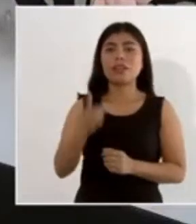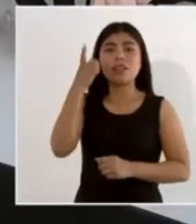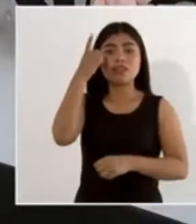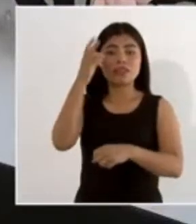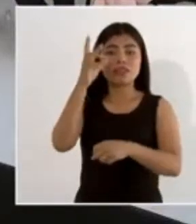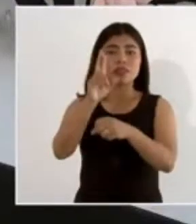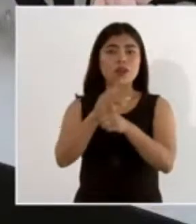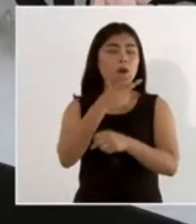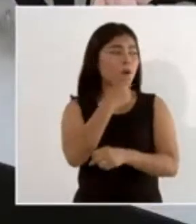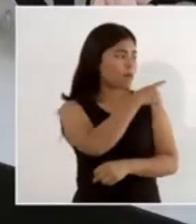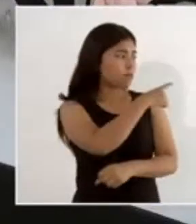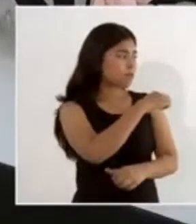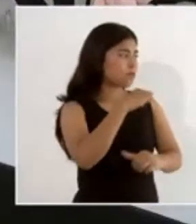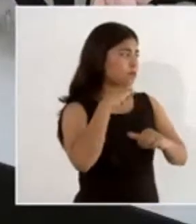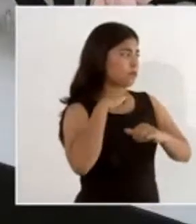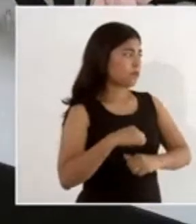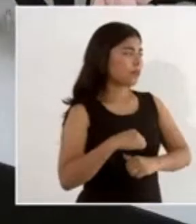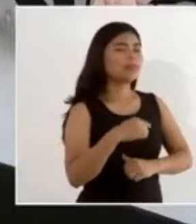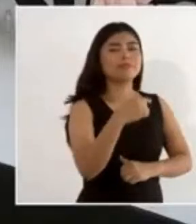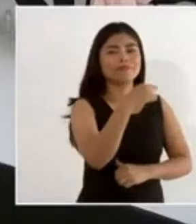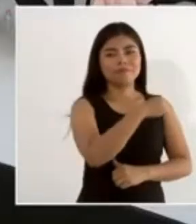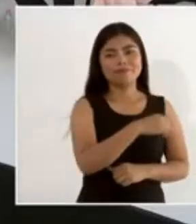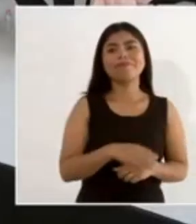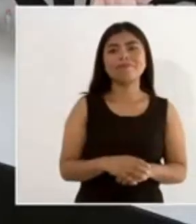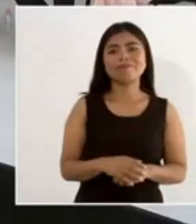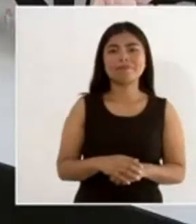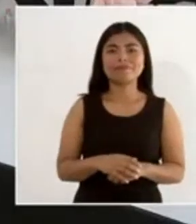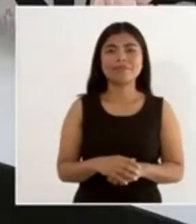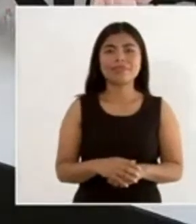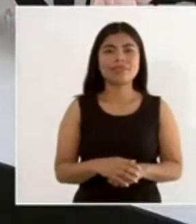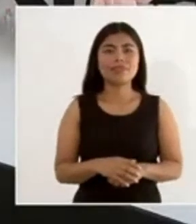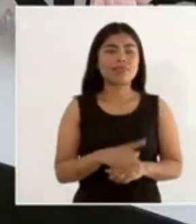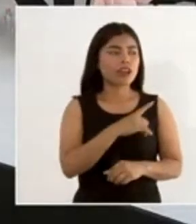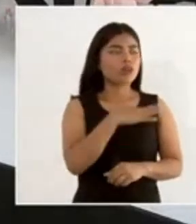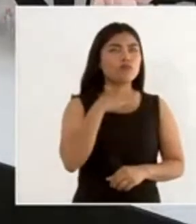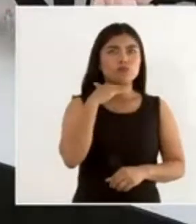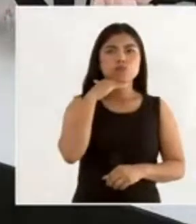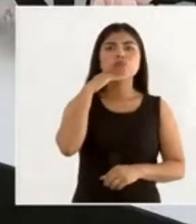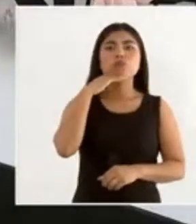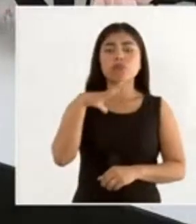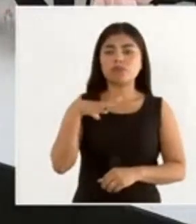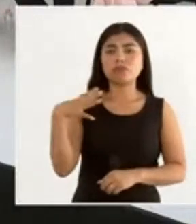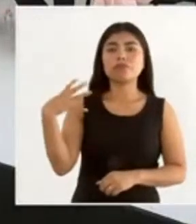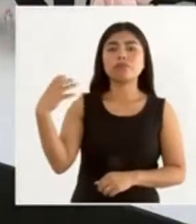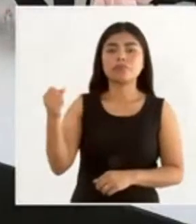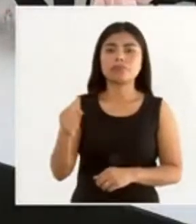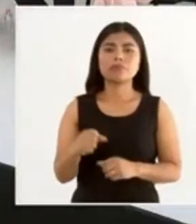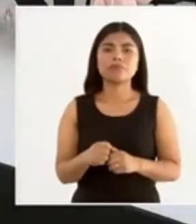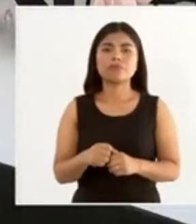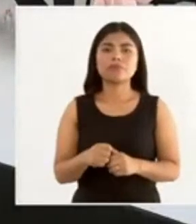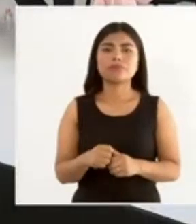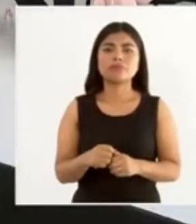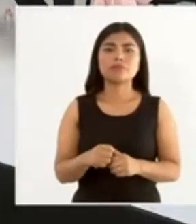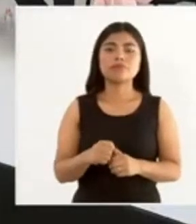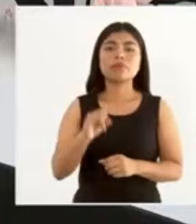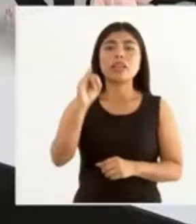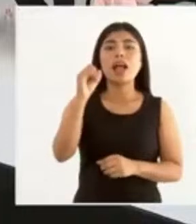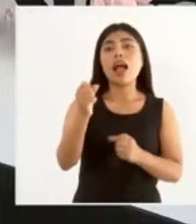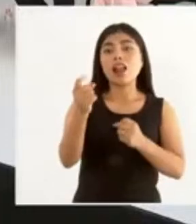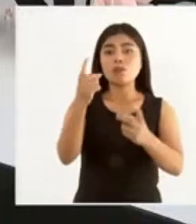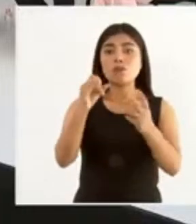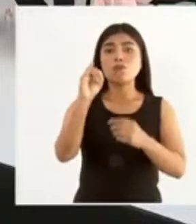que hace un gran trabajo al frente del IMS, el IMS, el Iste para todos los que somos trabajadores